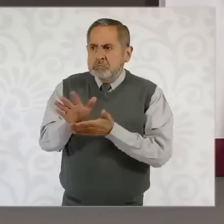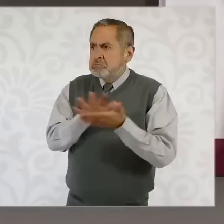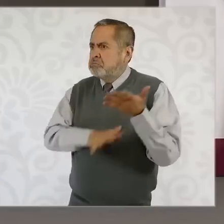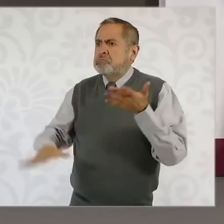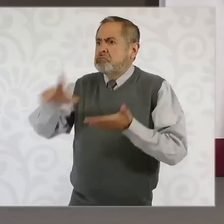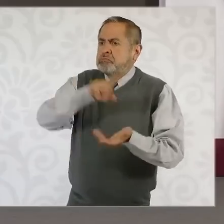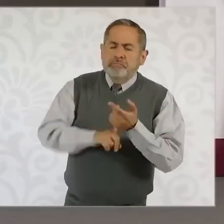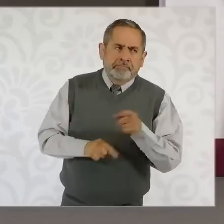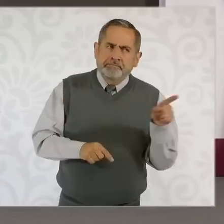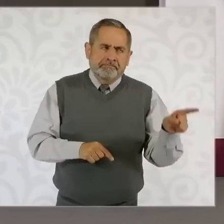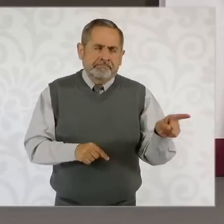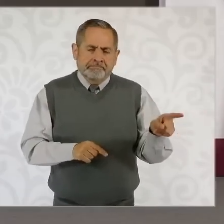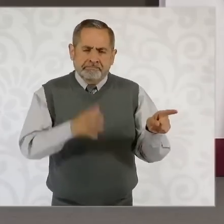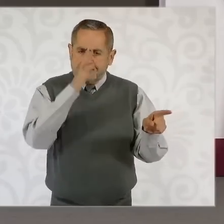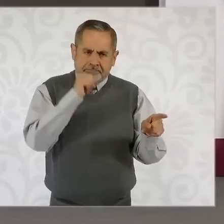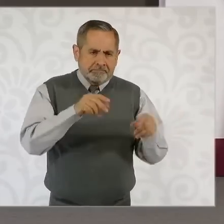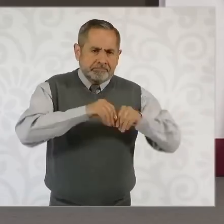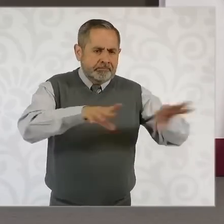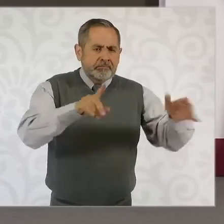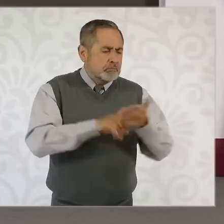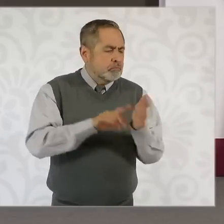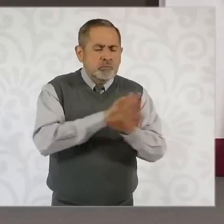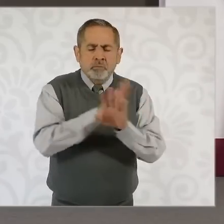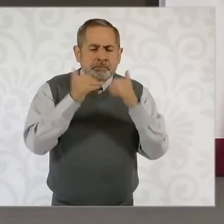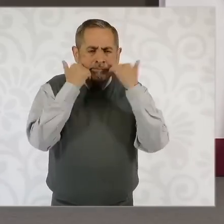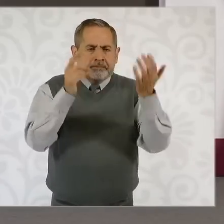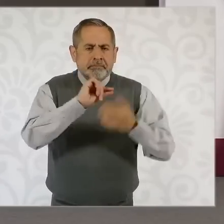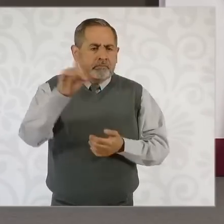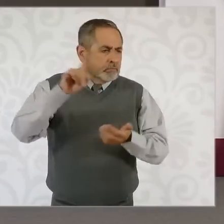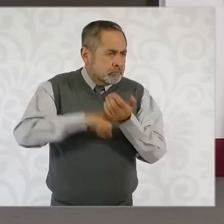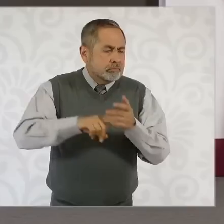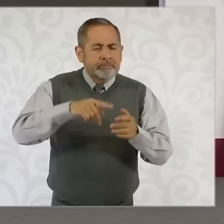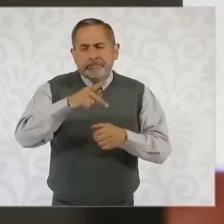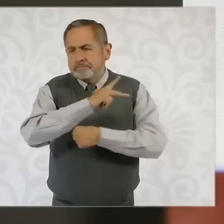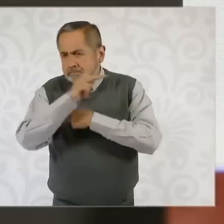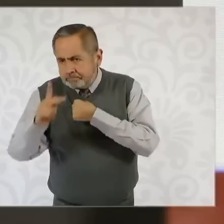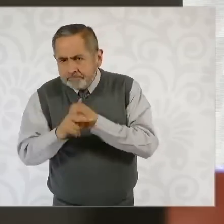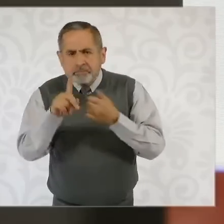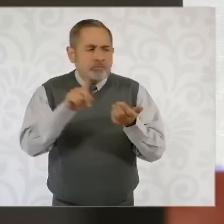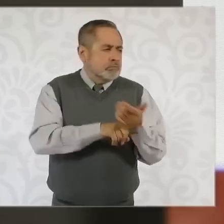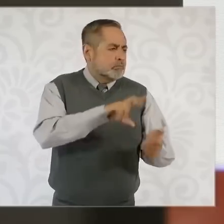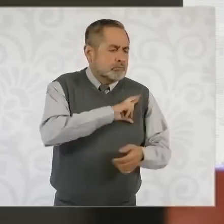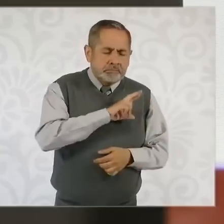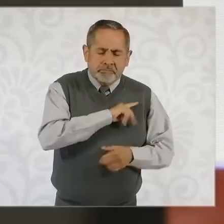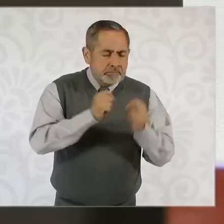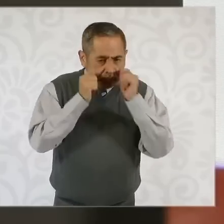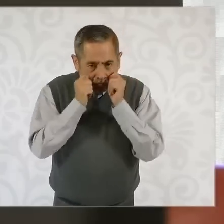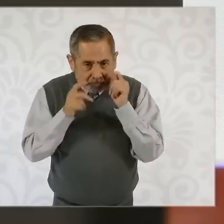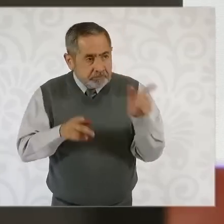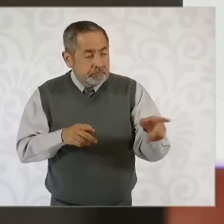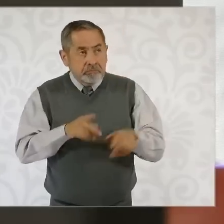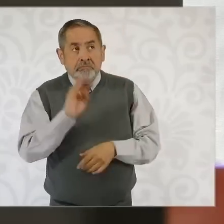las facultades de cualquier autoridad nacional o entidad privada y de ser el caso el gobierno